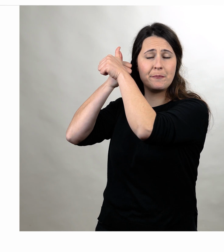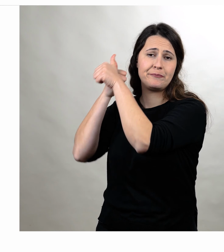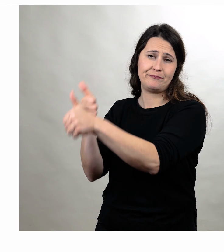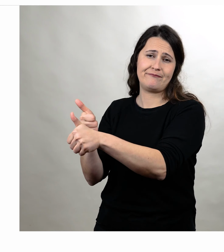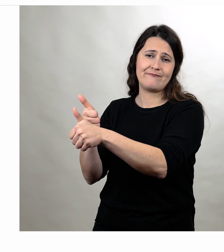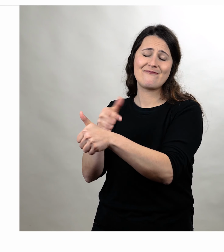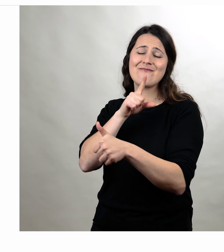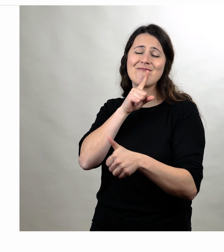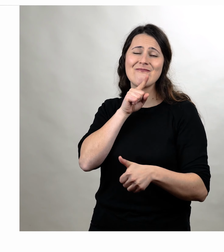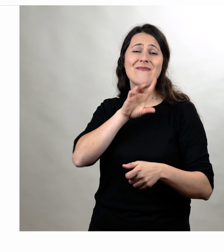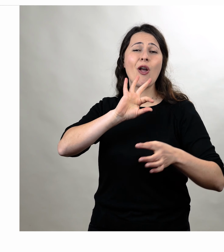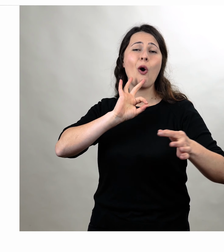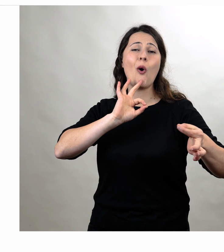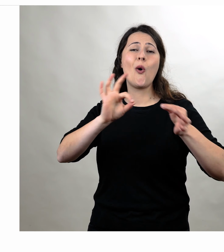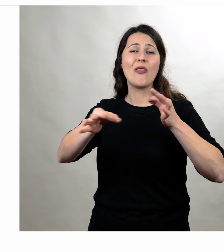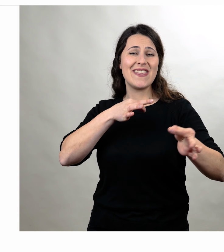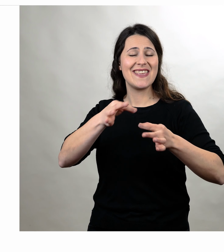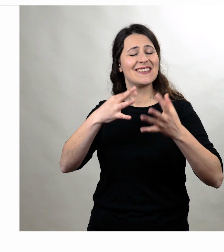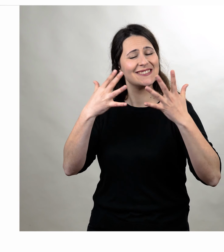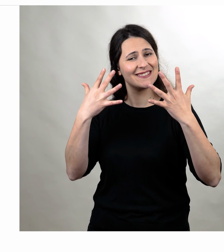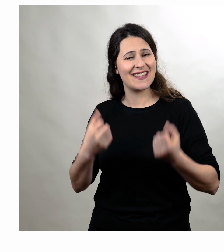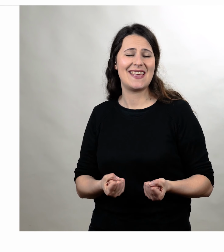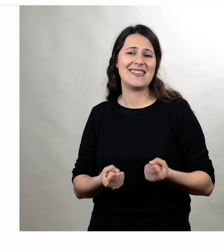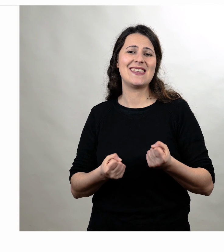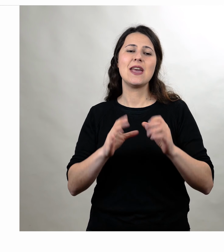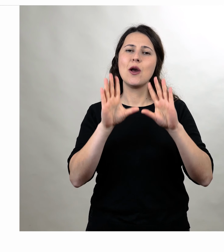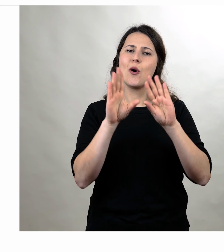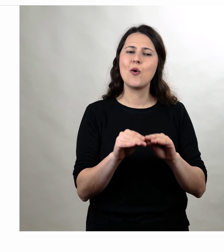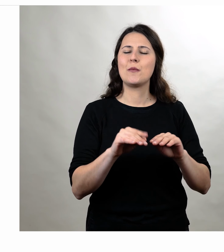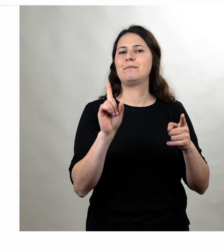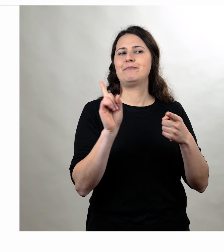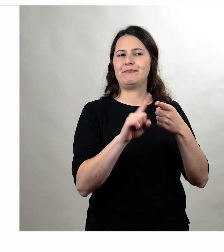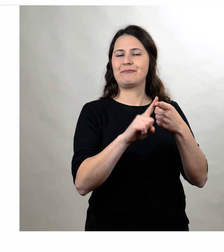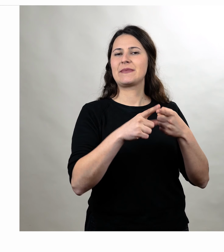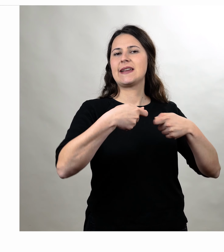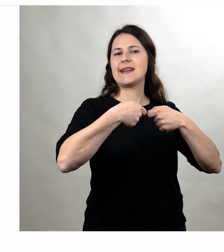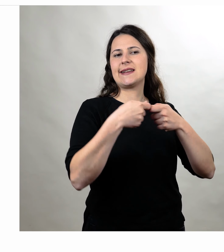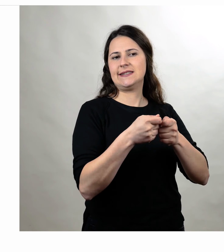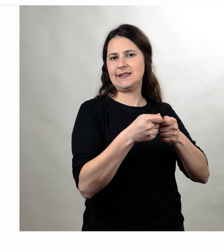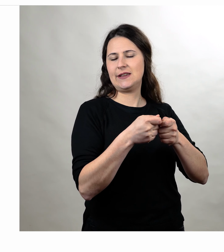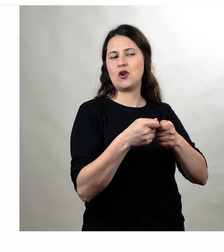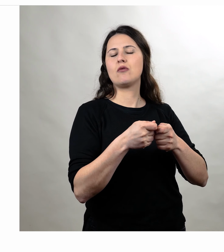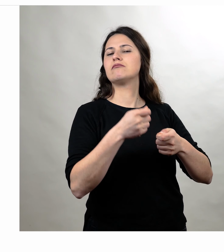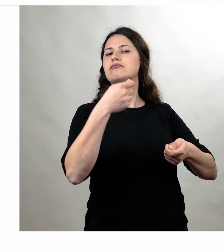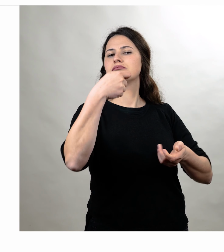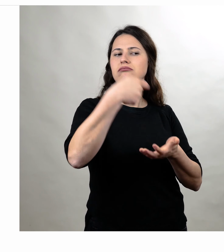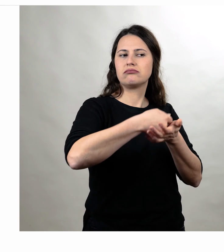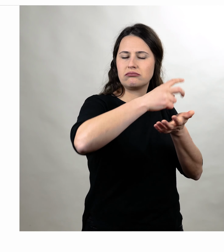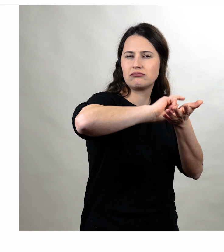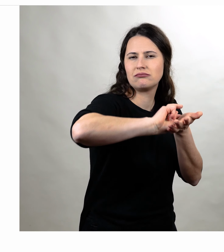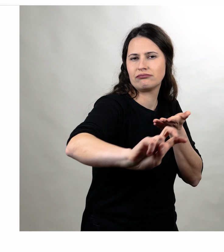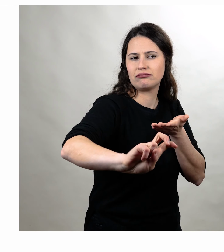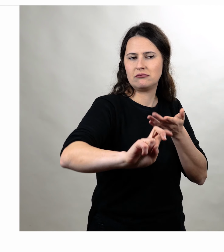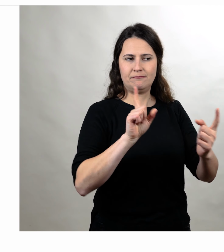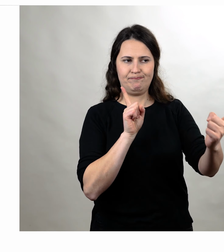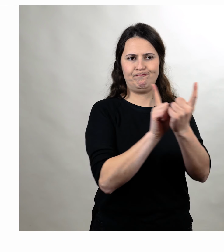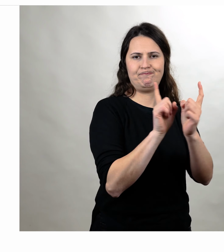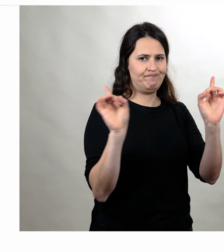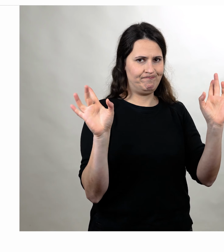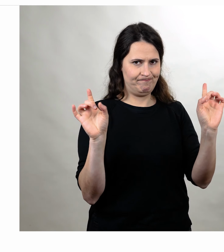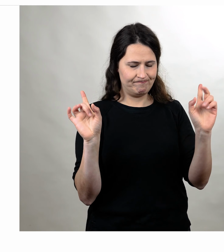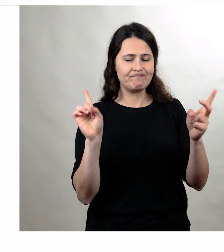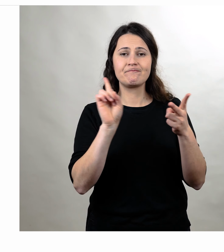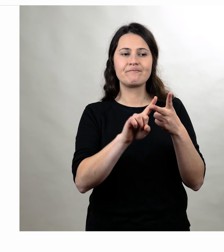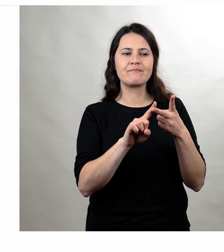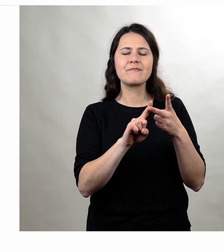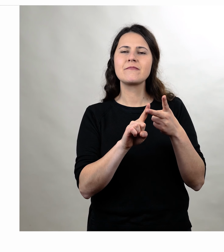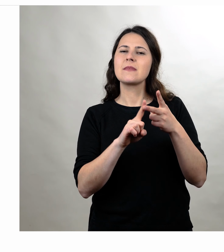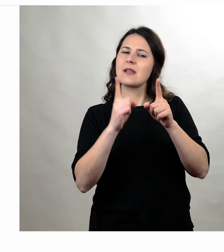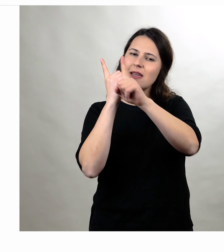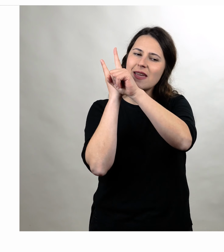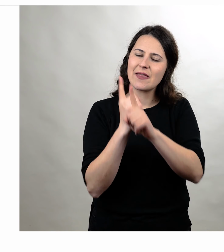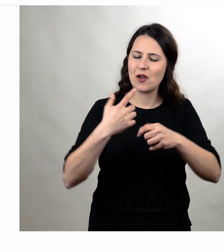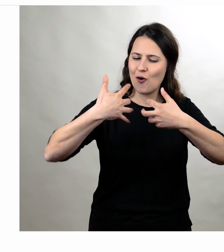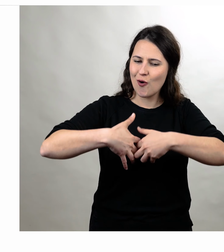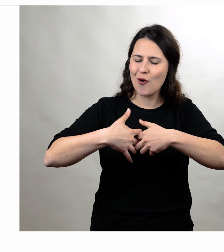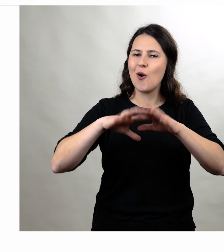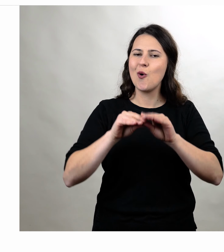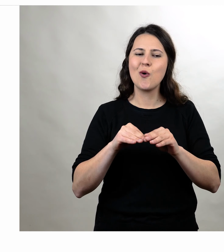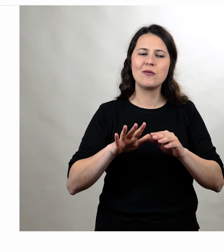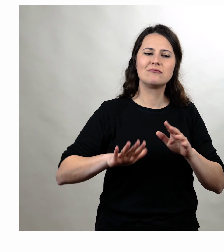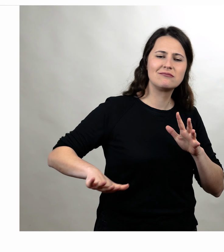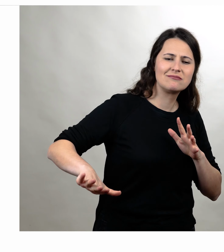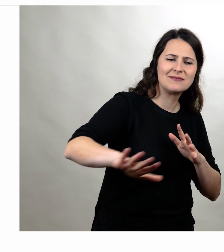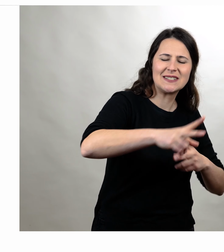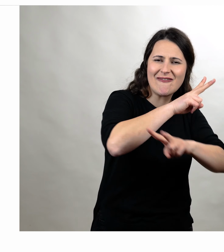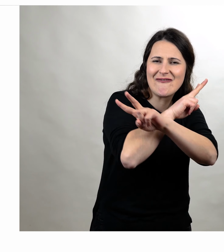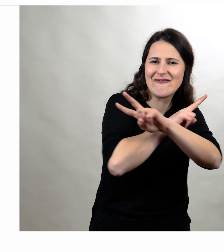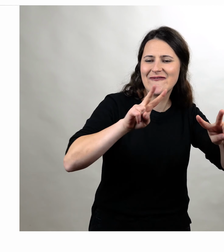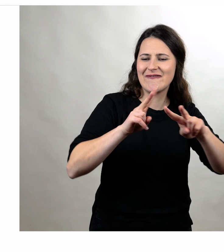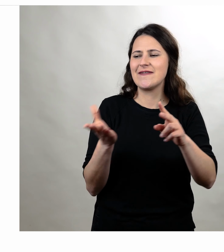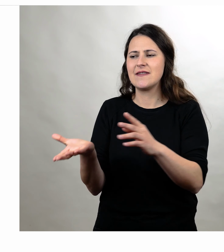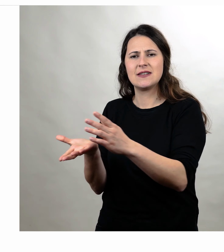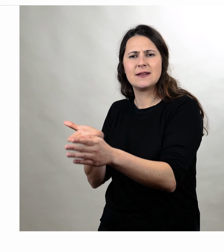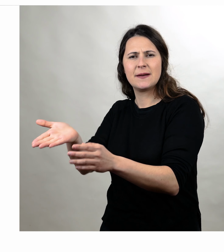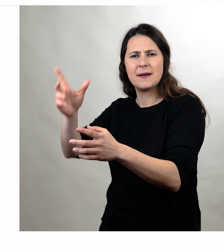Αυτές οι οδηγίες περιλαμβάνουν ανέπαφη έκδοση και πληρωμή εισιτηρίων, εγκαταστάσεις απολύμανσης και καθαρισμού χεριών,